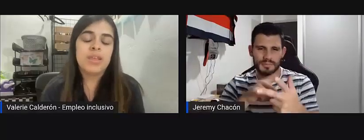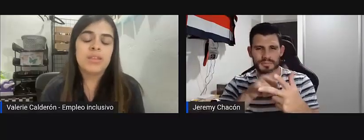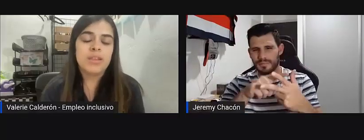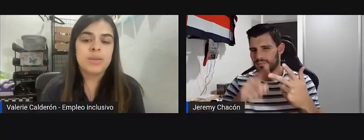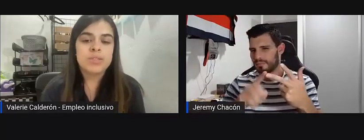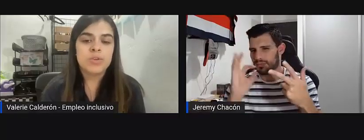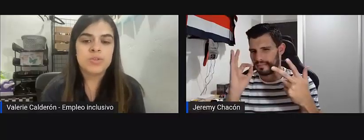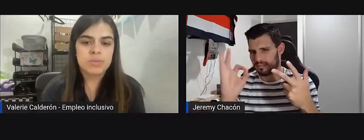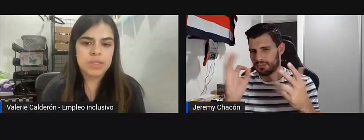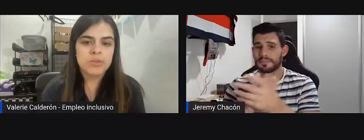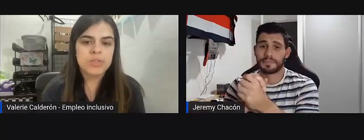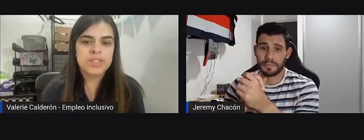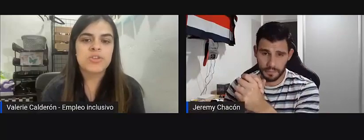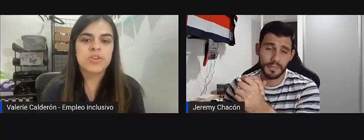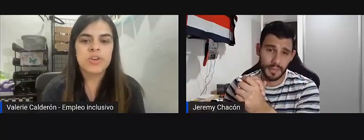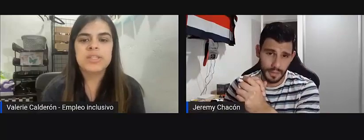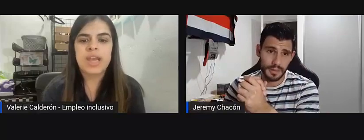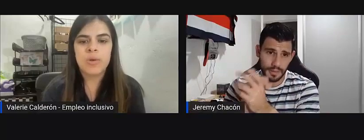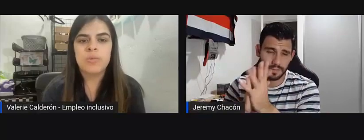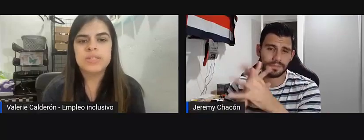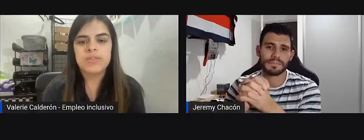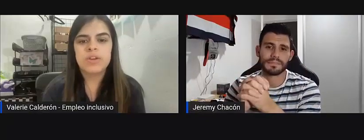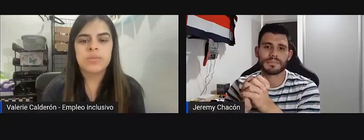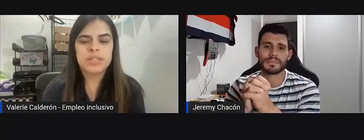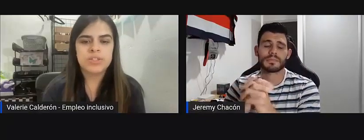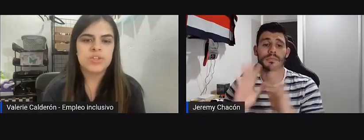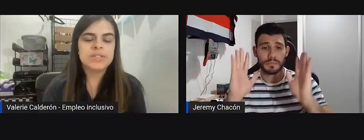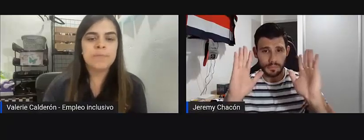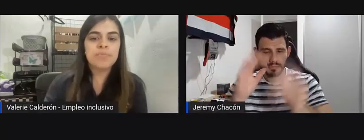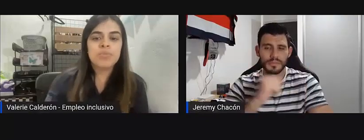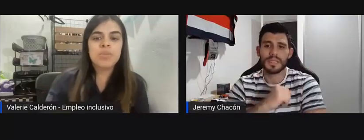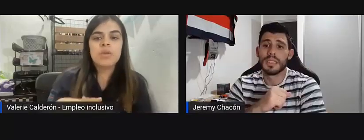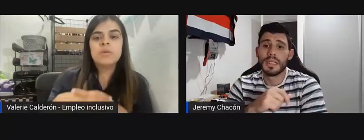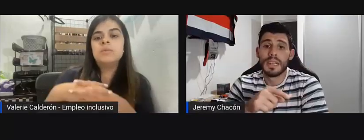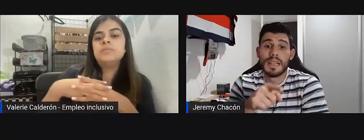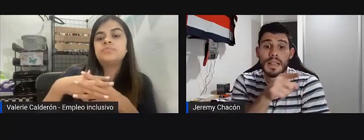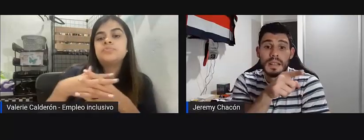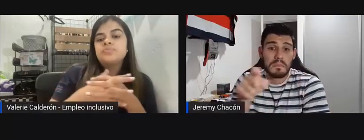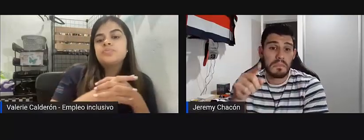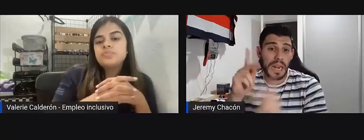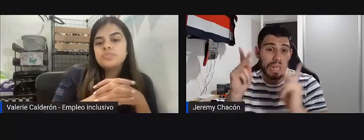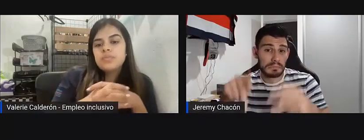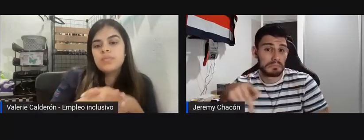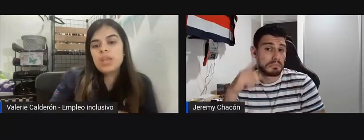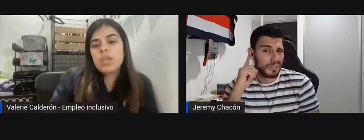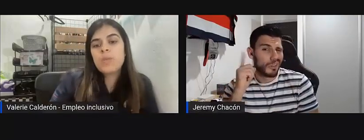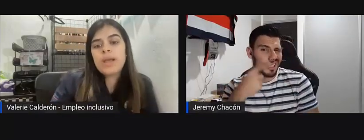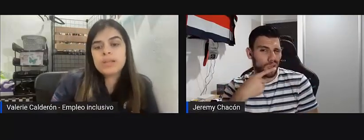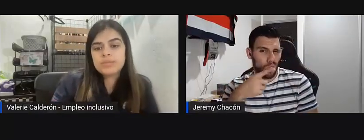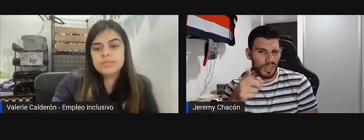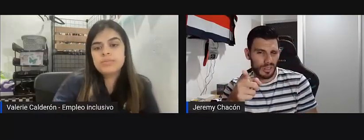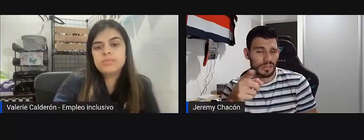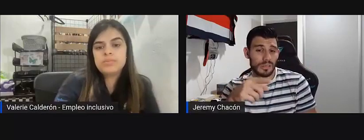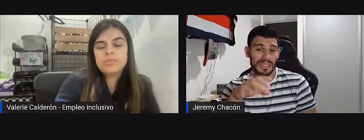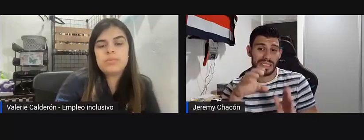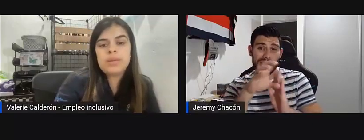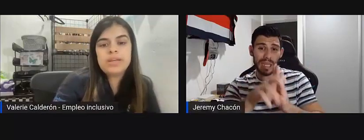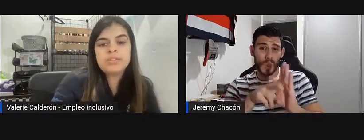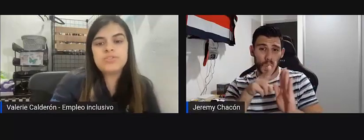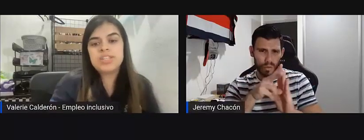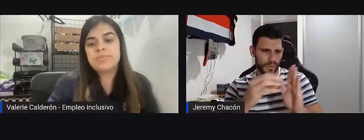tener más conocimiento los que creo que Serían como mis tres recomendaciones igual verdad si